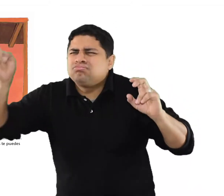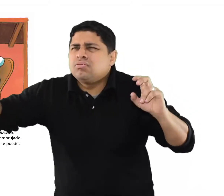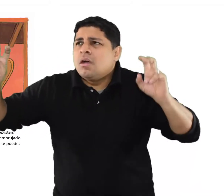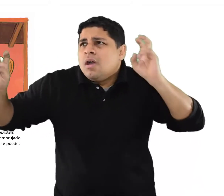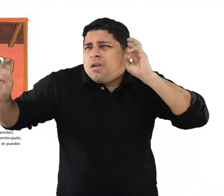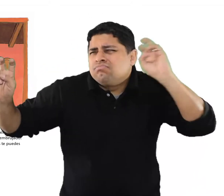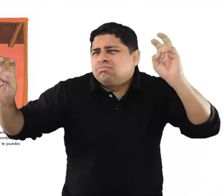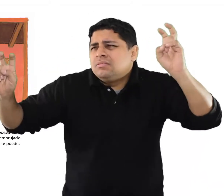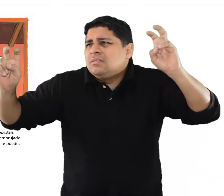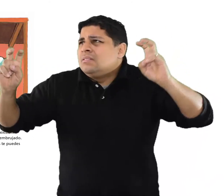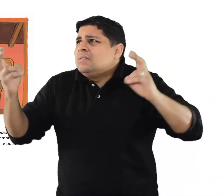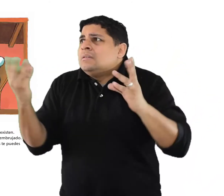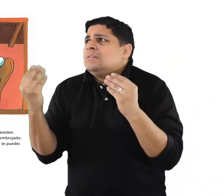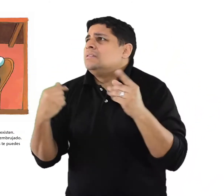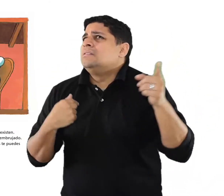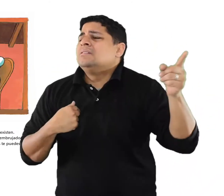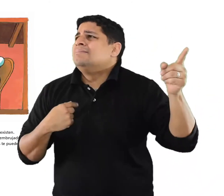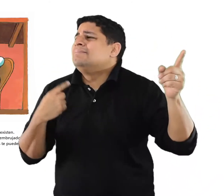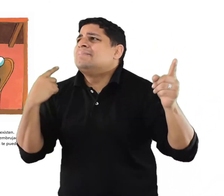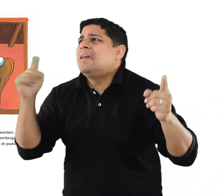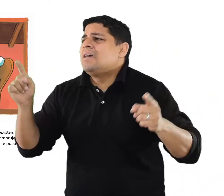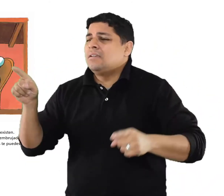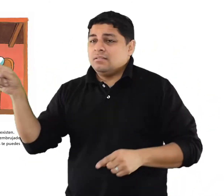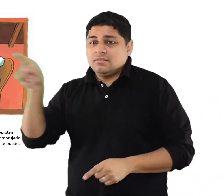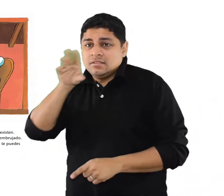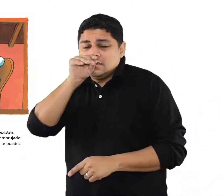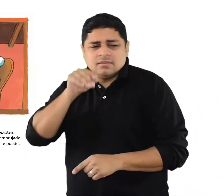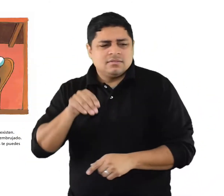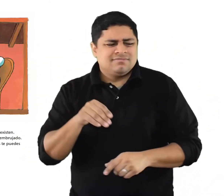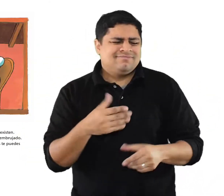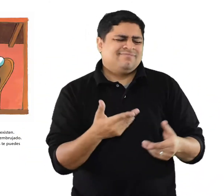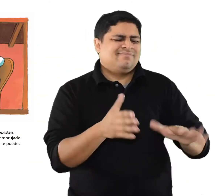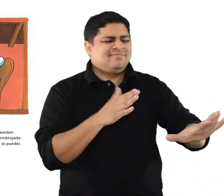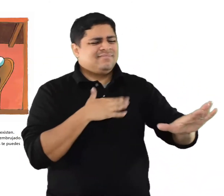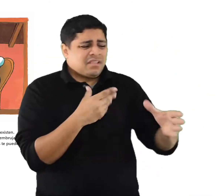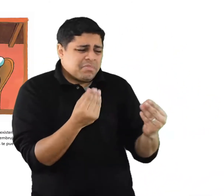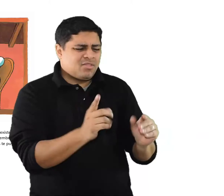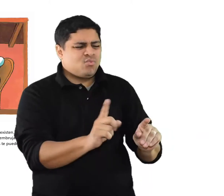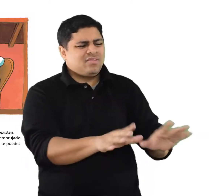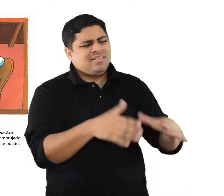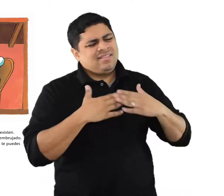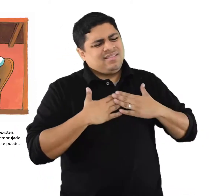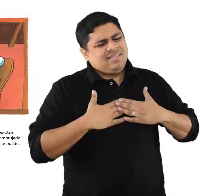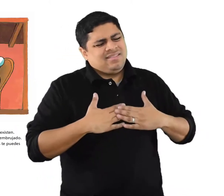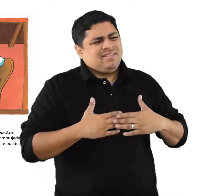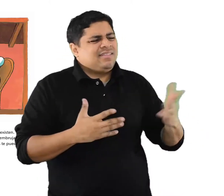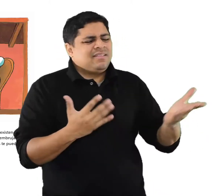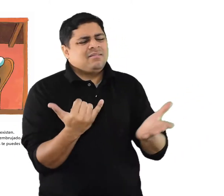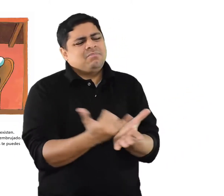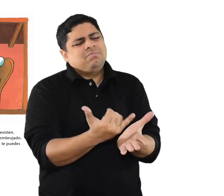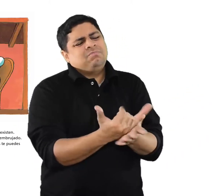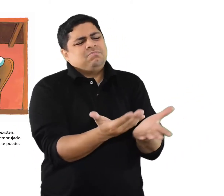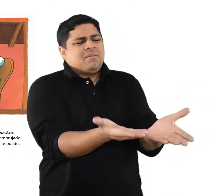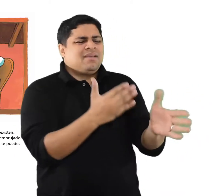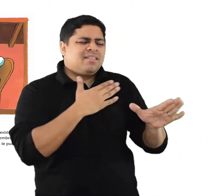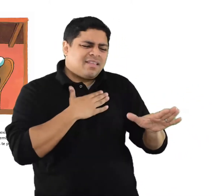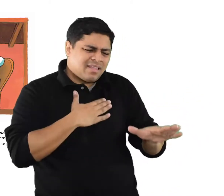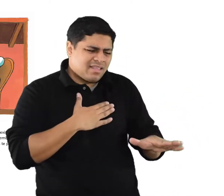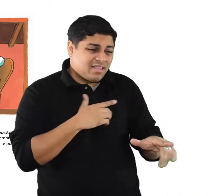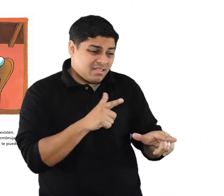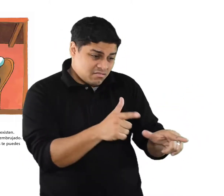se escucharon sonidos muy raros sonidos muy raros diferentes que daban mucho miedo". El Sr. Pato le dice: "Tranquilízate ya no tengas miedo eso es una pavada,